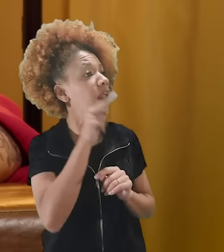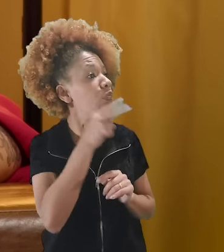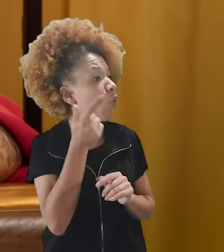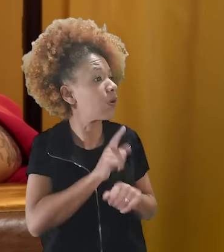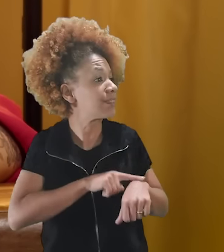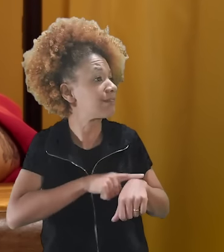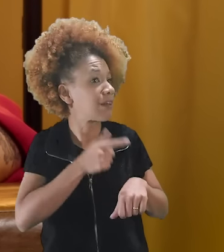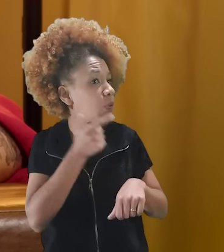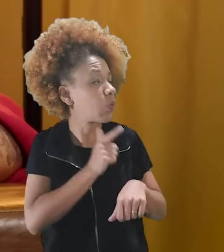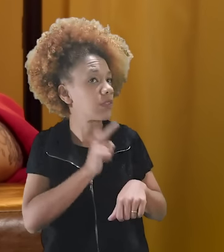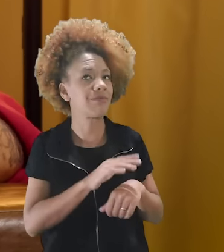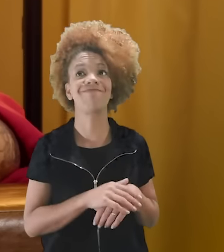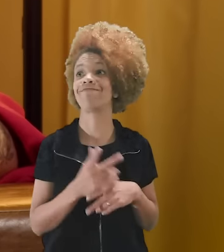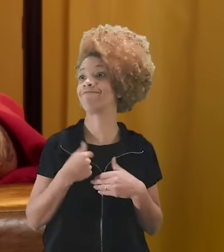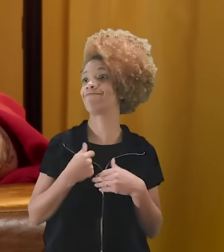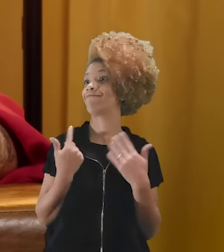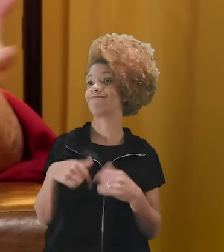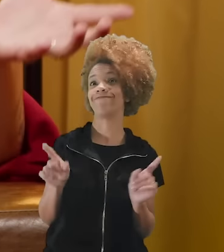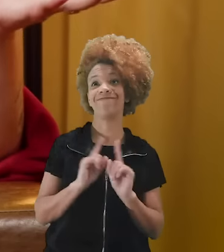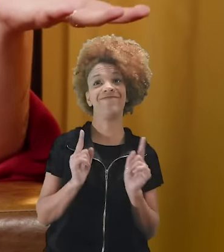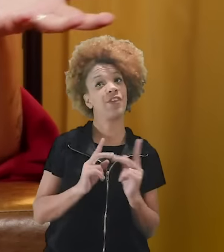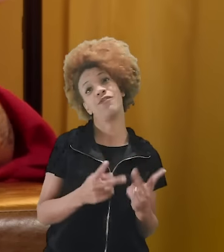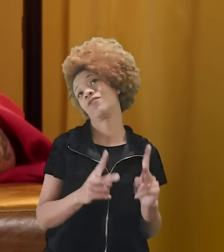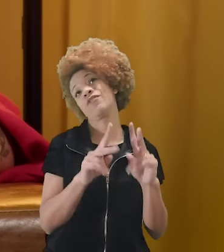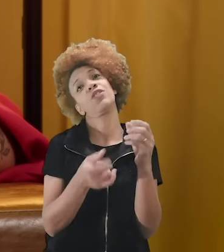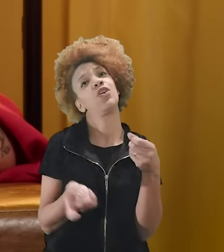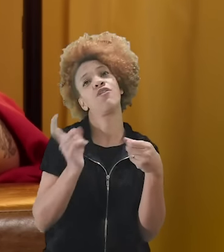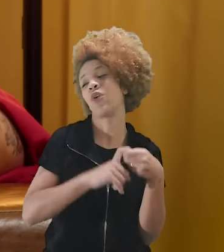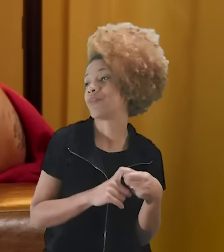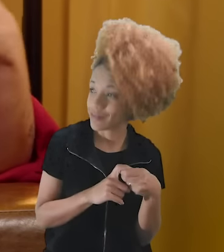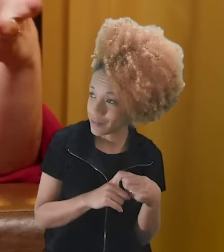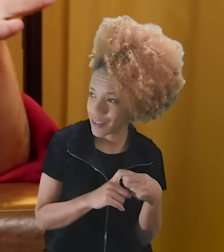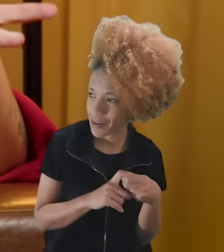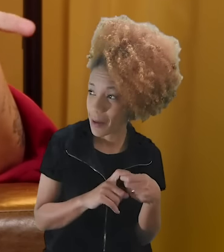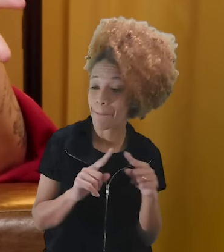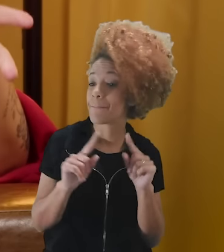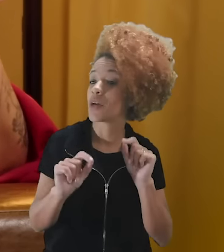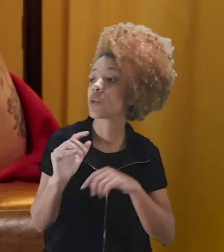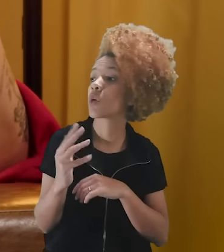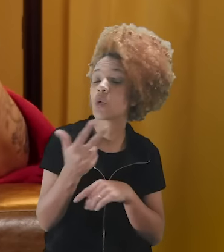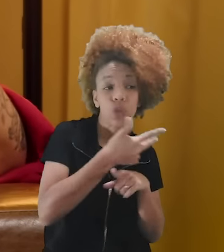lá não conseguiu não deu tempo daí fal opa não foi então voltou Mas o que aconteceu foi a câmera